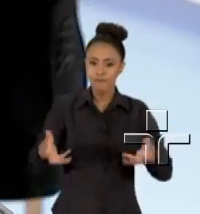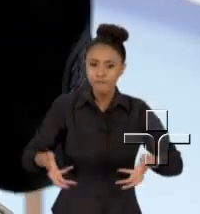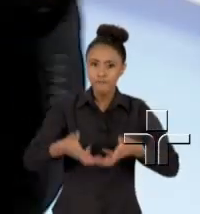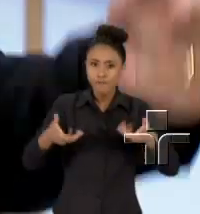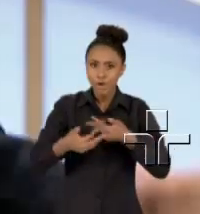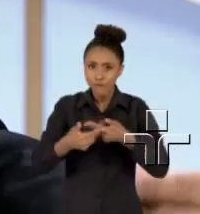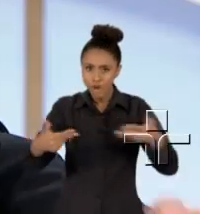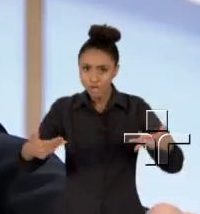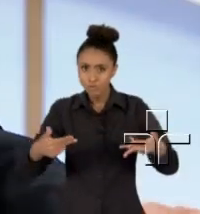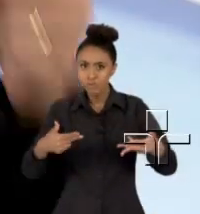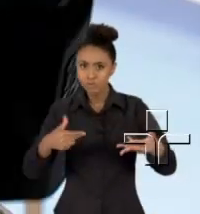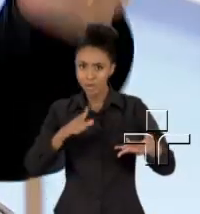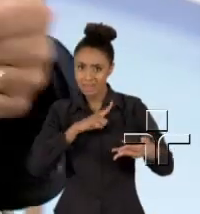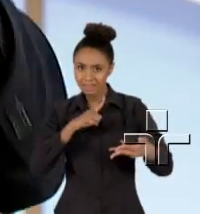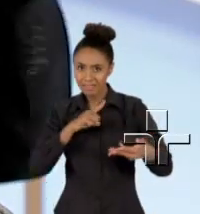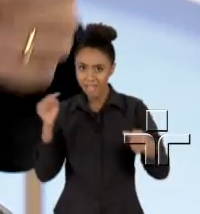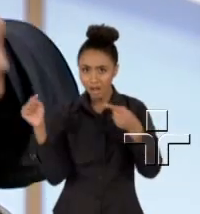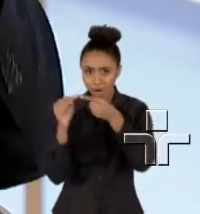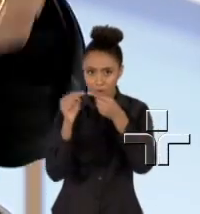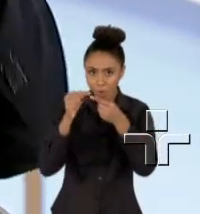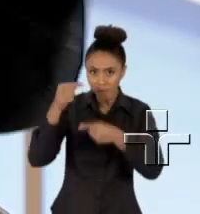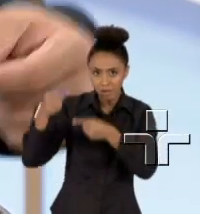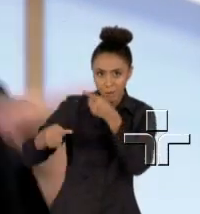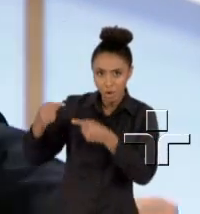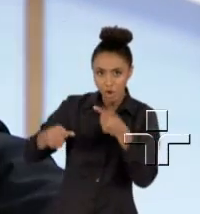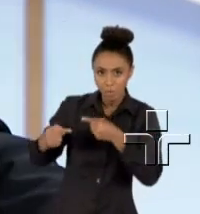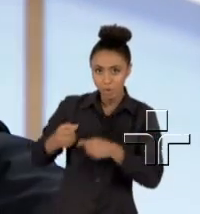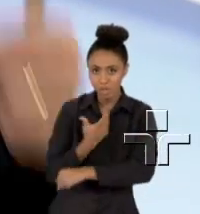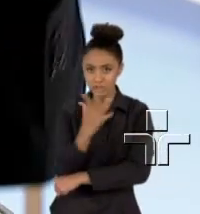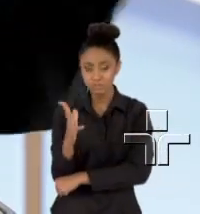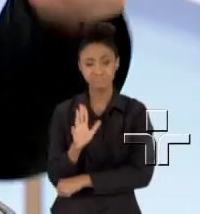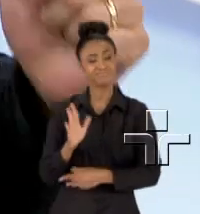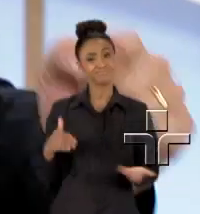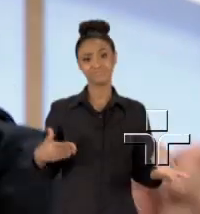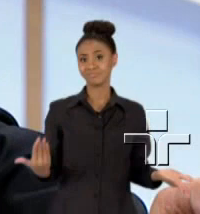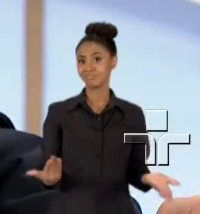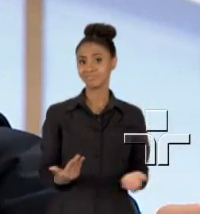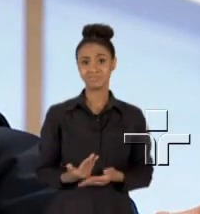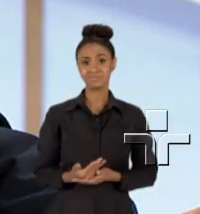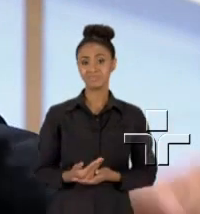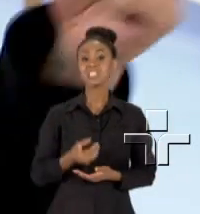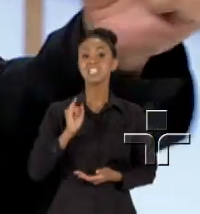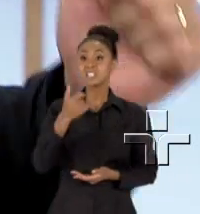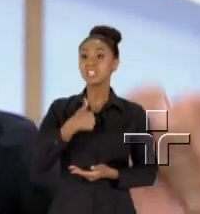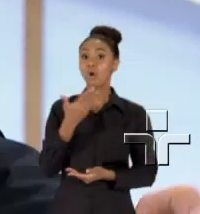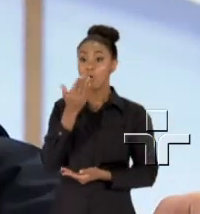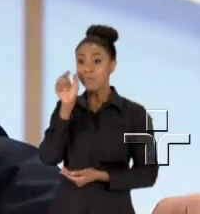Até porque hoje, se eu for consumir só agroecológica, não fecha as minhas contas. Eu quebro meu restaurante, entendeu?